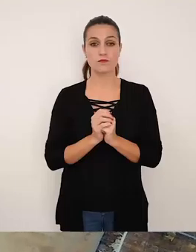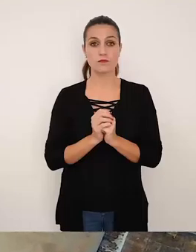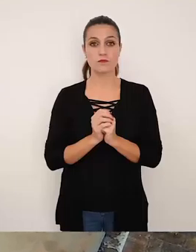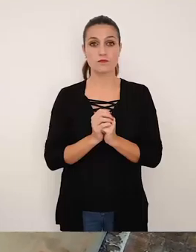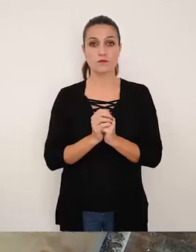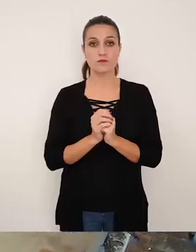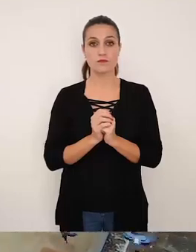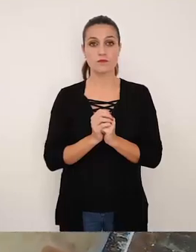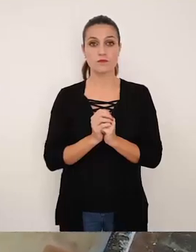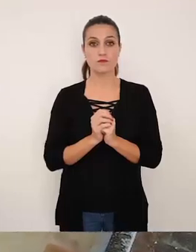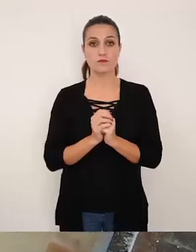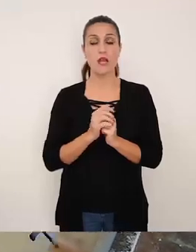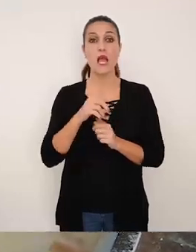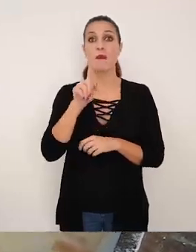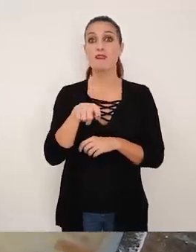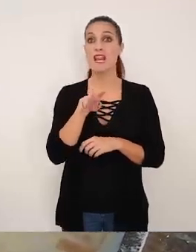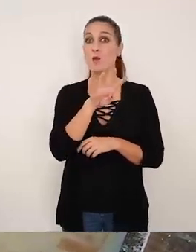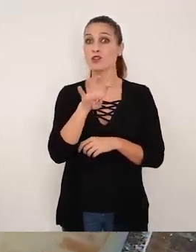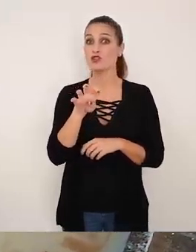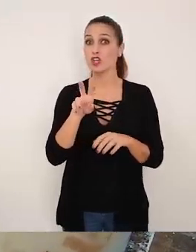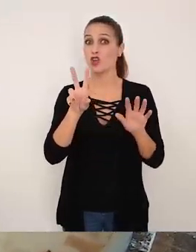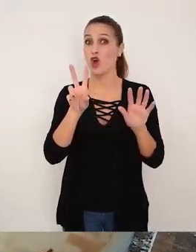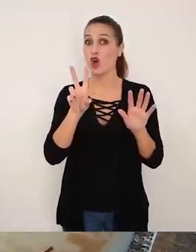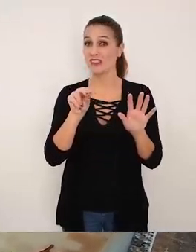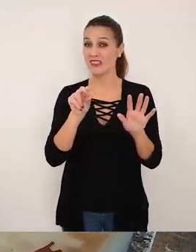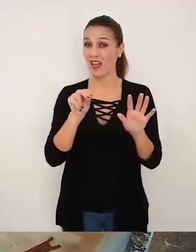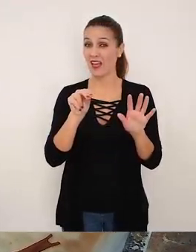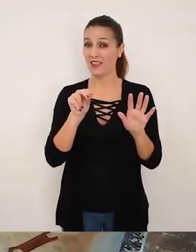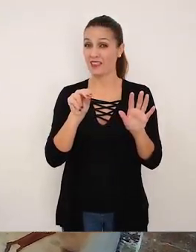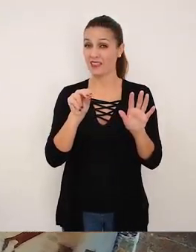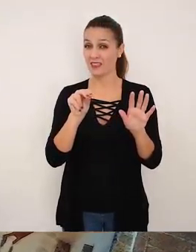A conclusione dei tragici episodi del 1480,